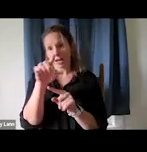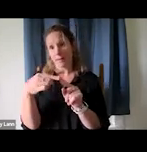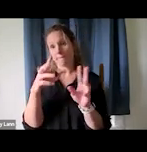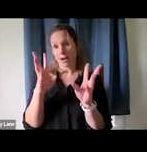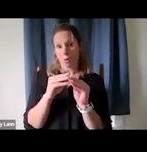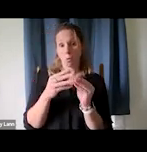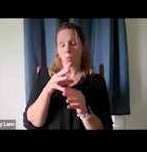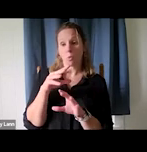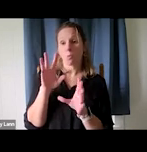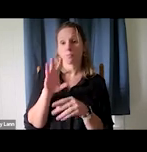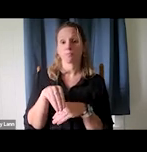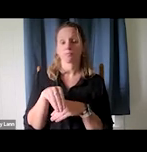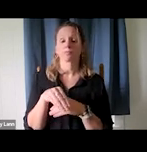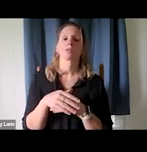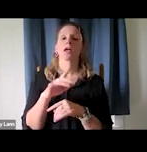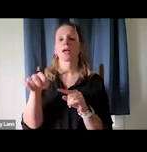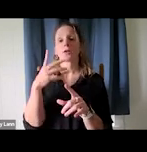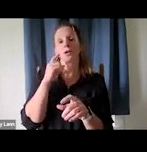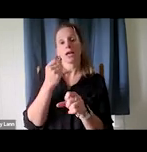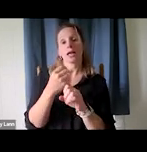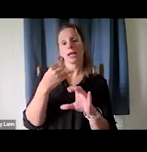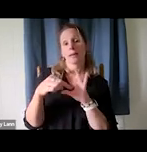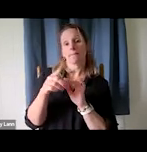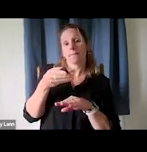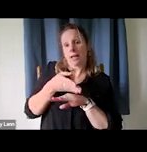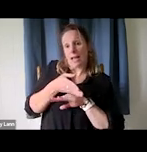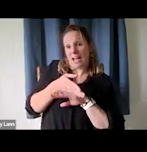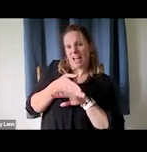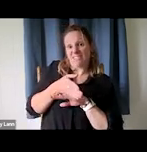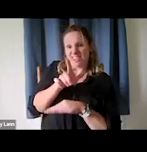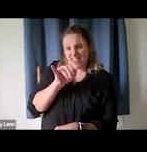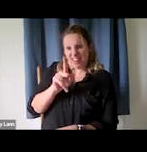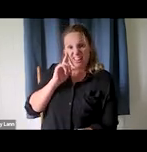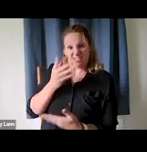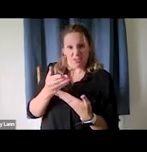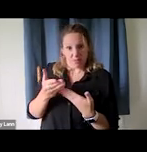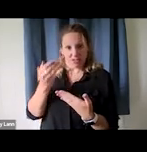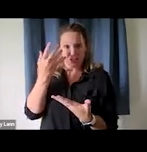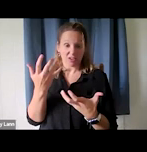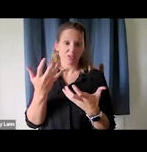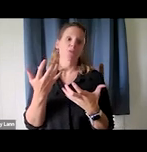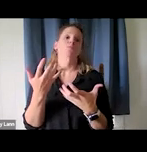y también recibirán un correo electrónico después del seminario con un enlace al material. Así que pueden estar completamente presentes